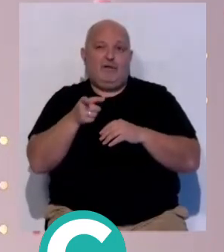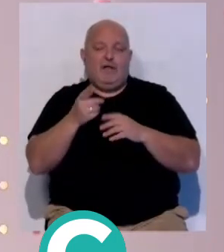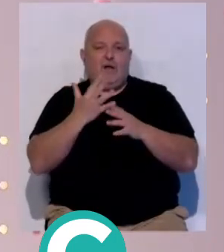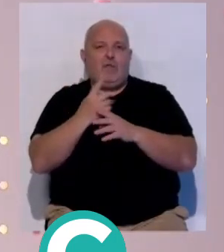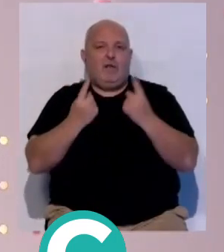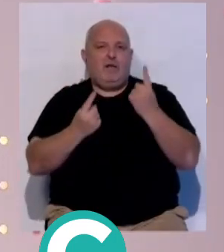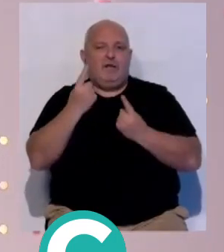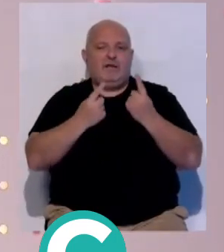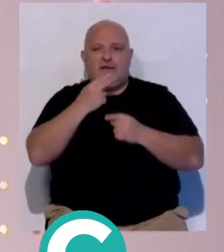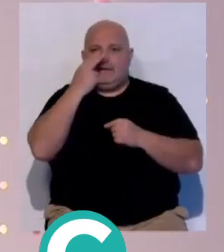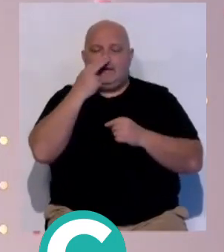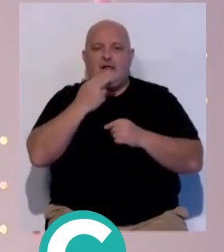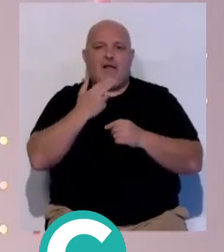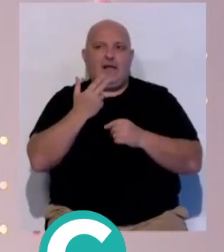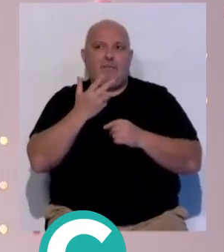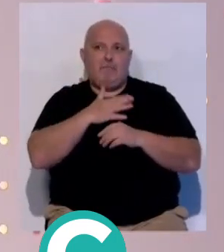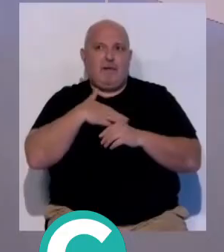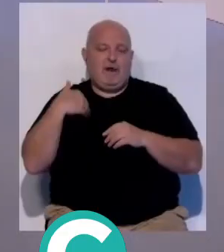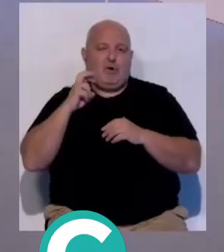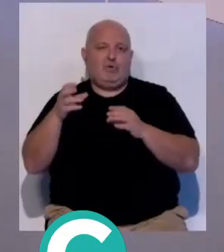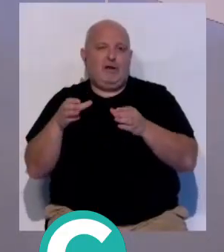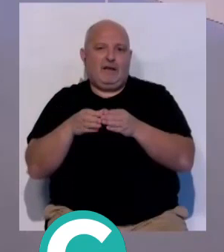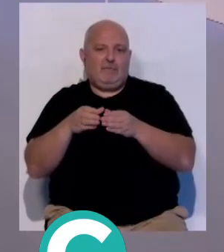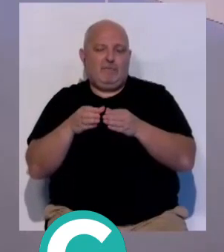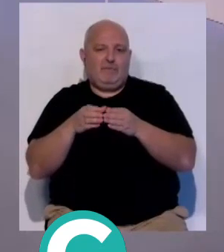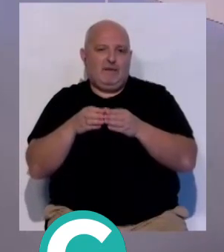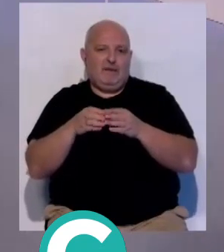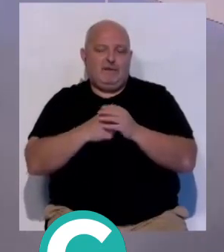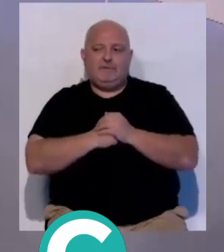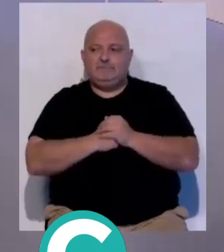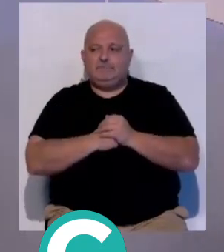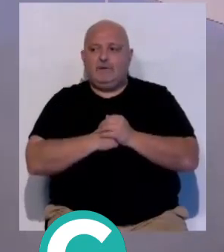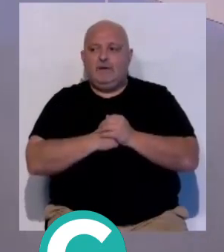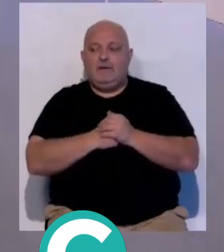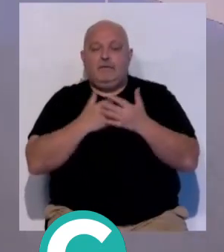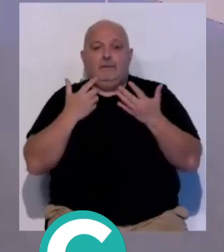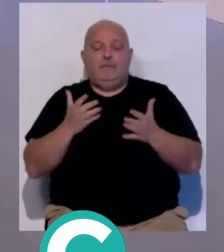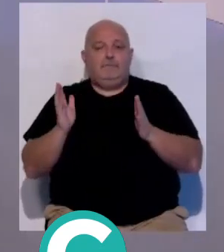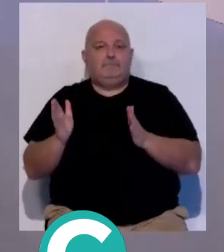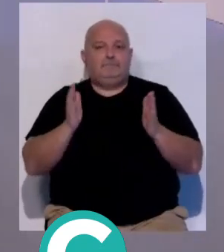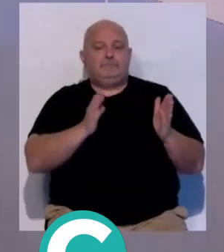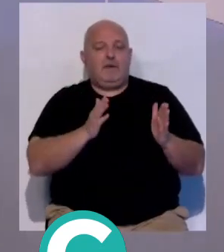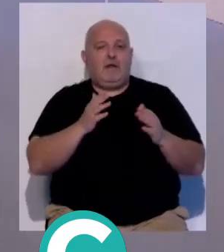interesantes y apetecibles para otros equipos de la primera división y bueno al final no fue